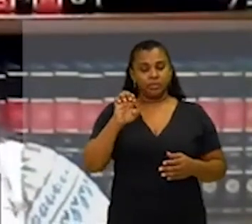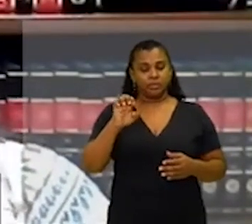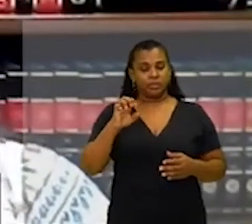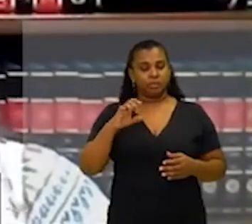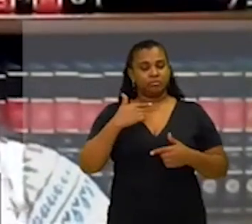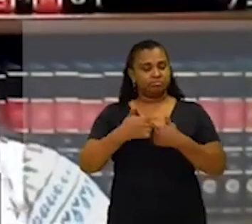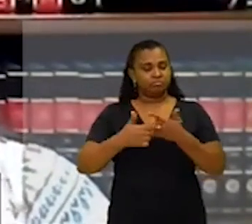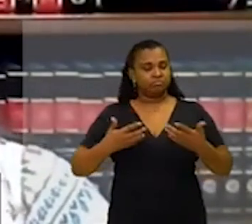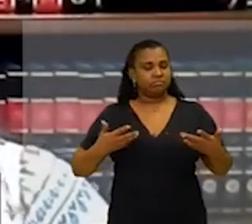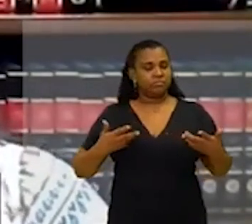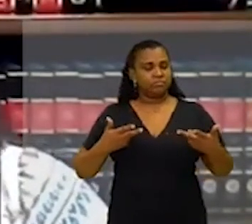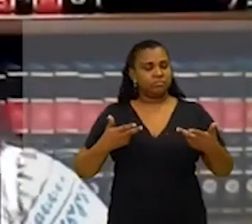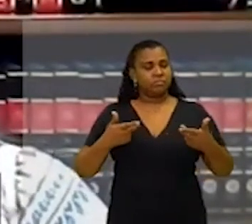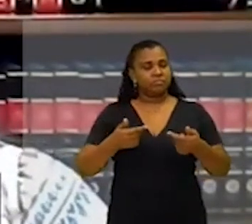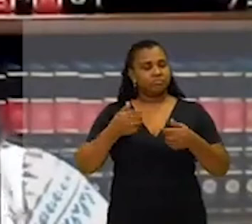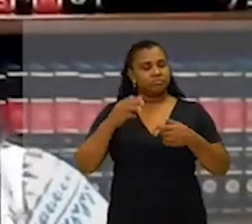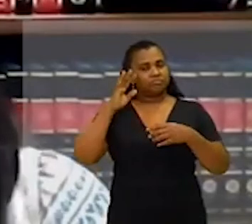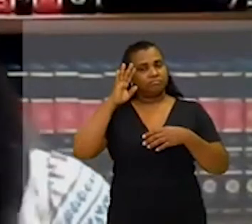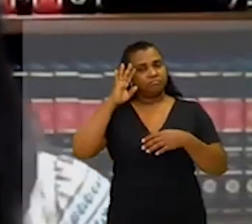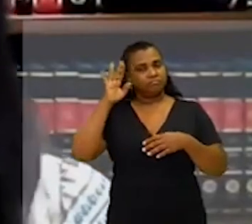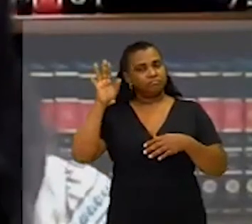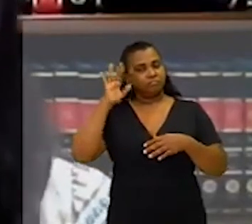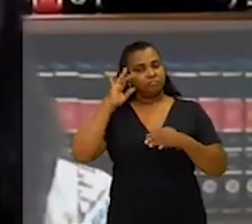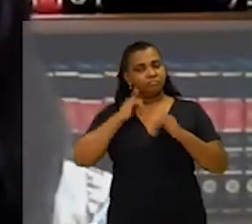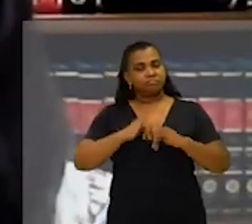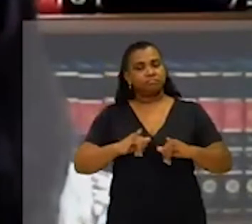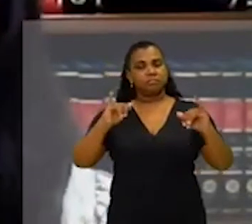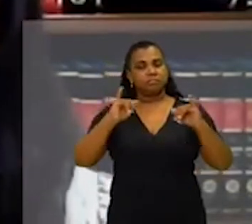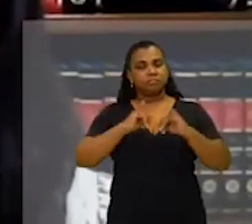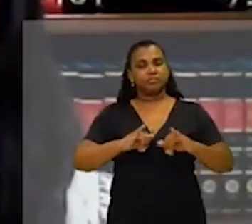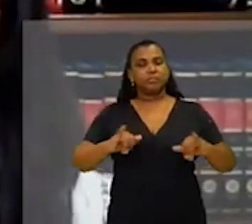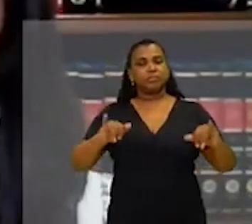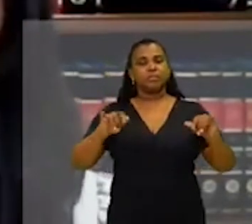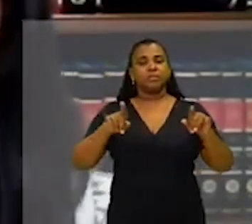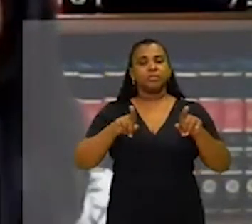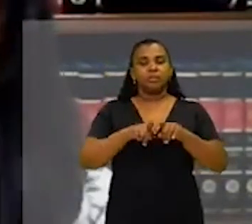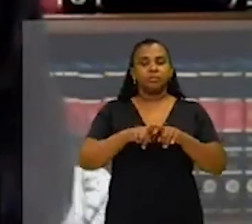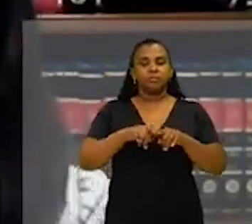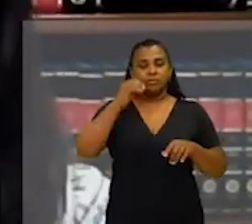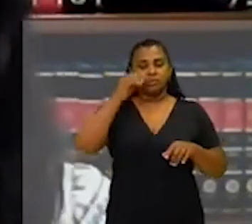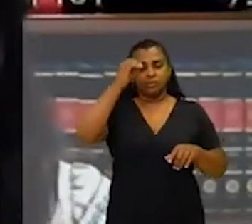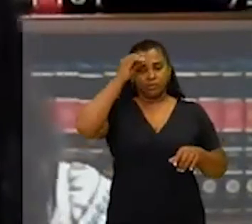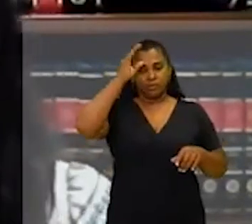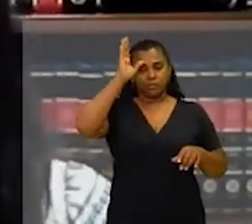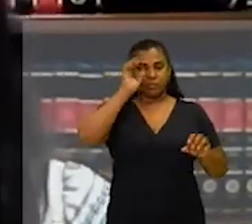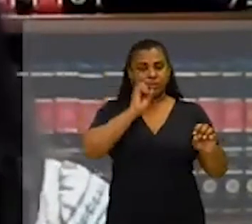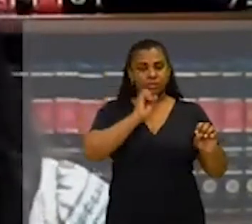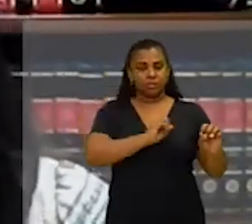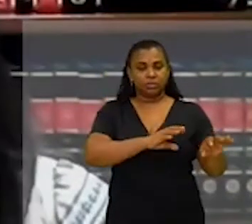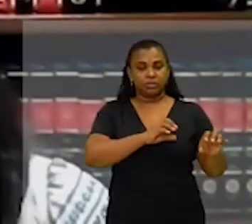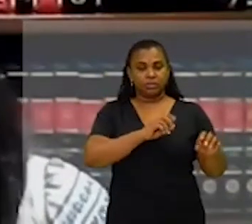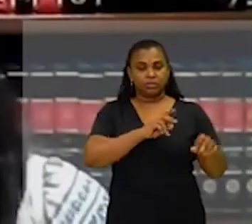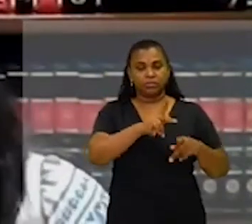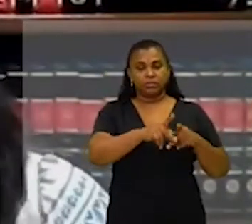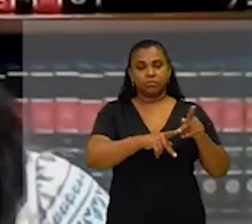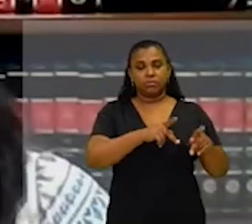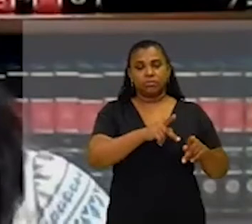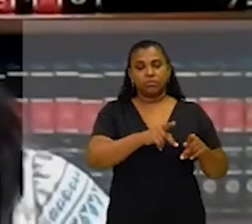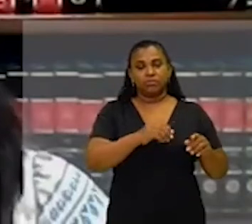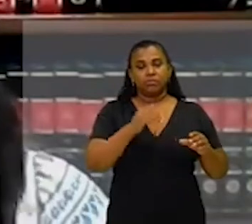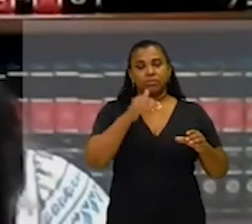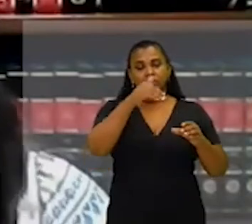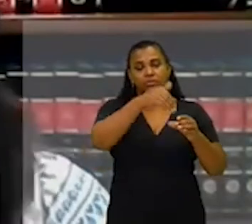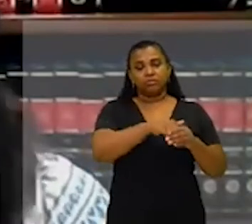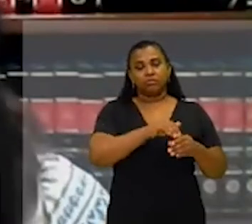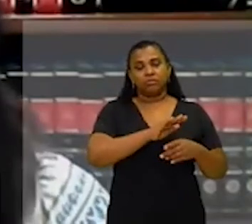a gente pensa em publicidade e conhecimento e educação da população e do eleitorado então o